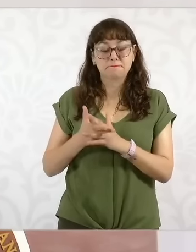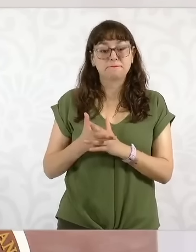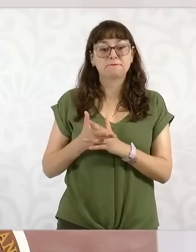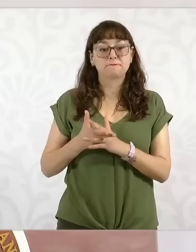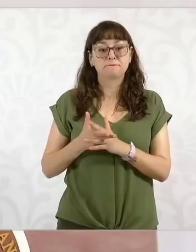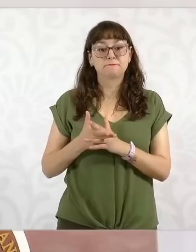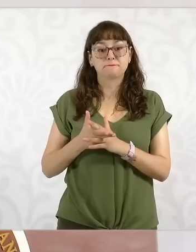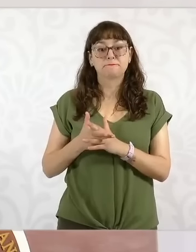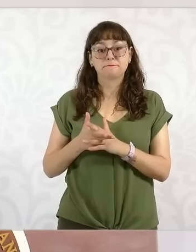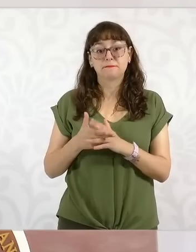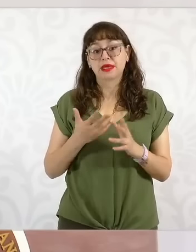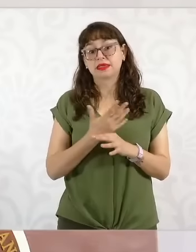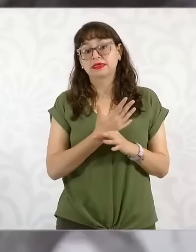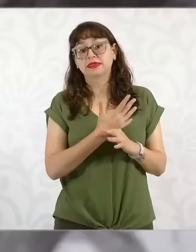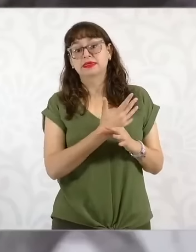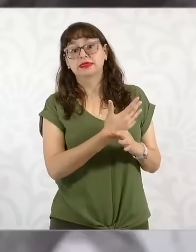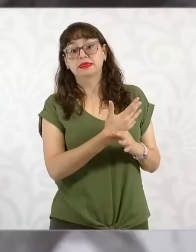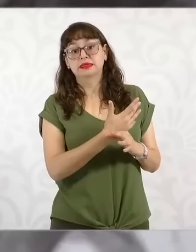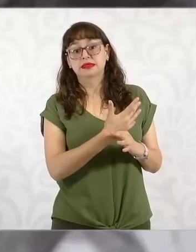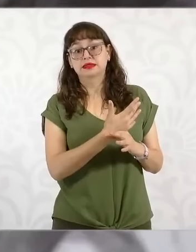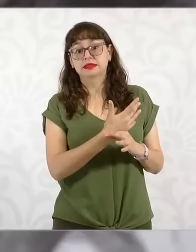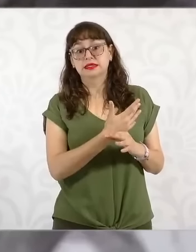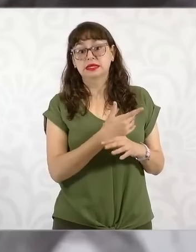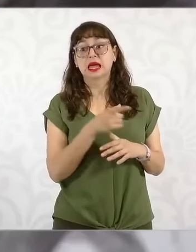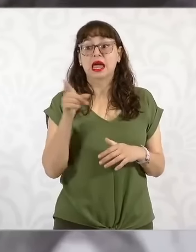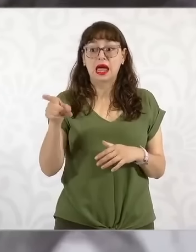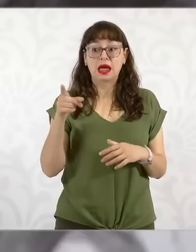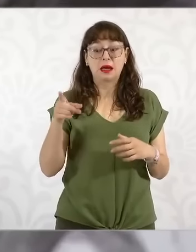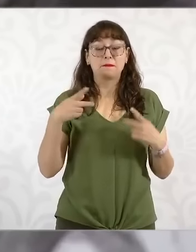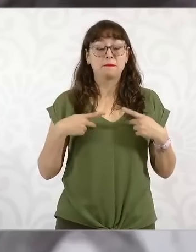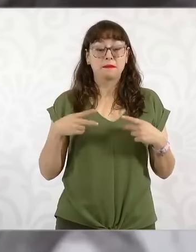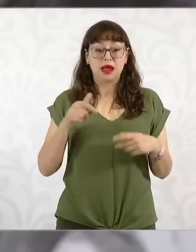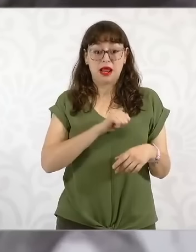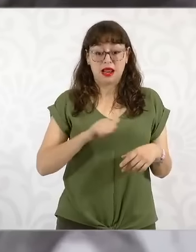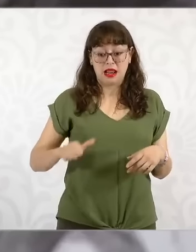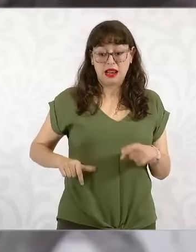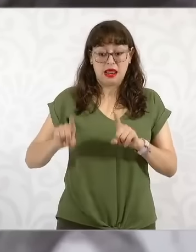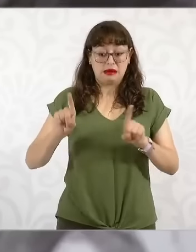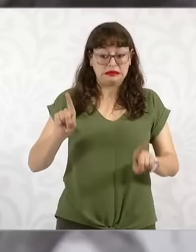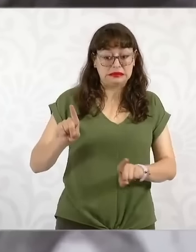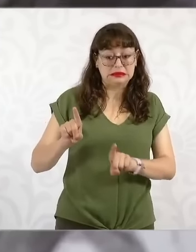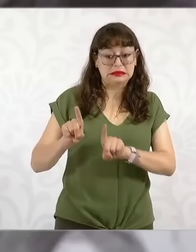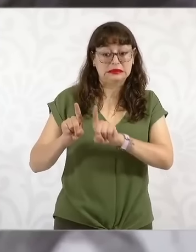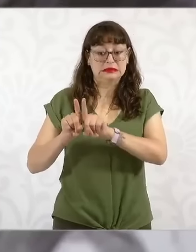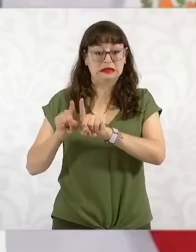literalmente lo menciona, anda al pie de la persona, refiriéndose a Carlos Manso. A su vez,